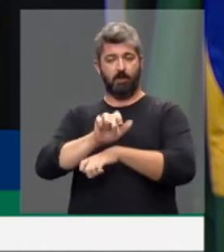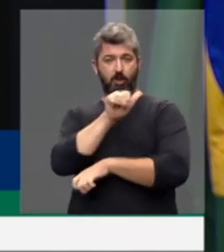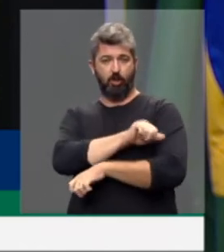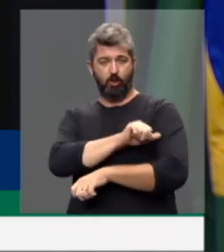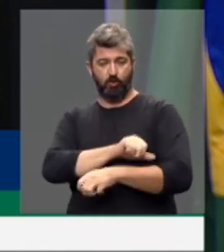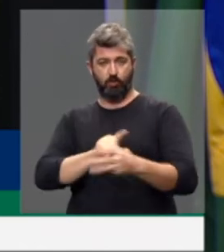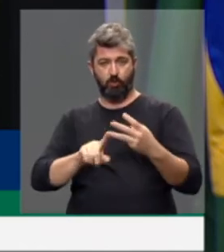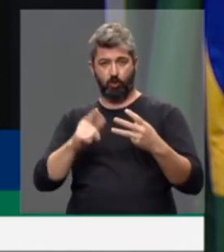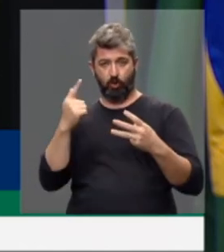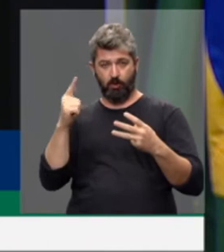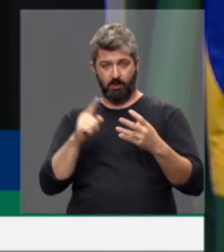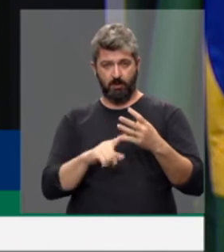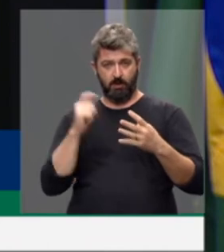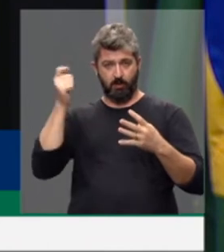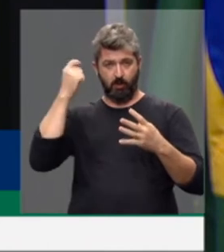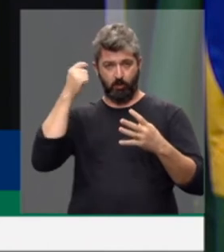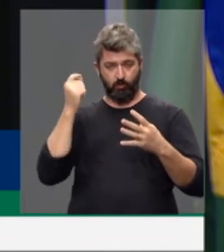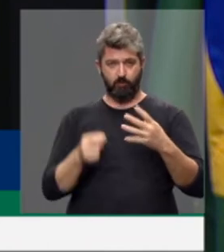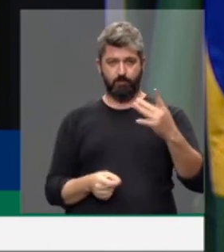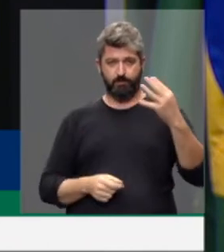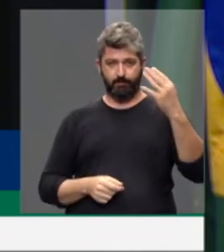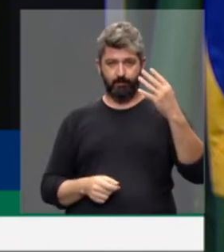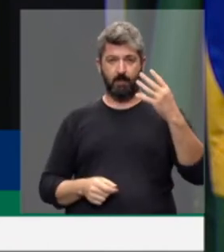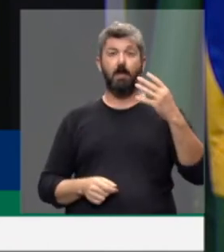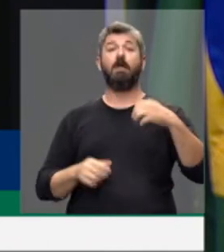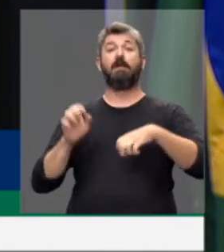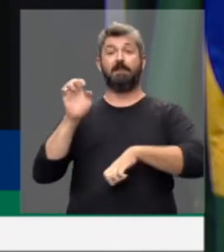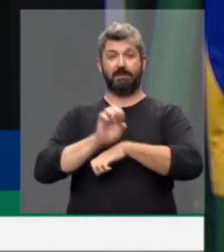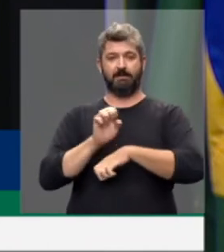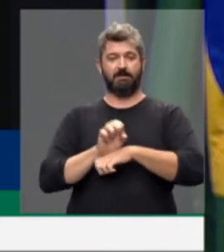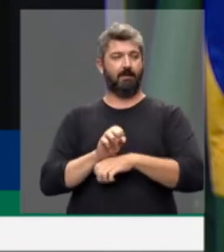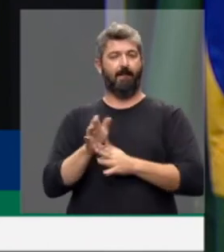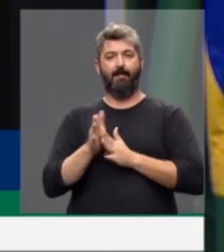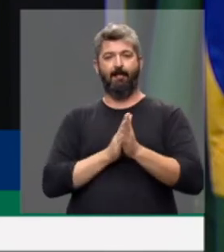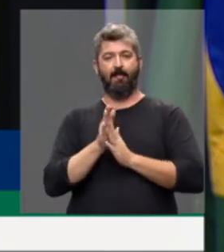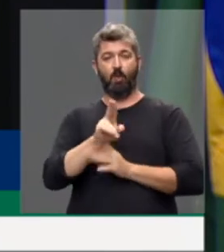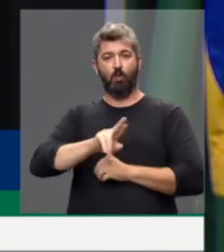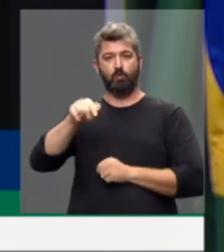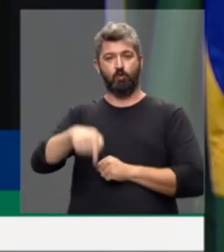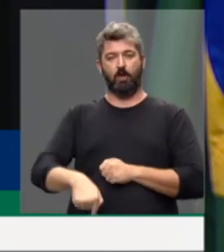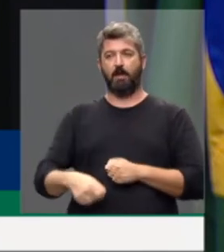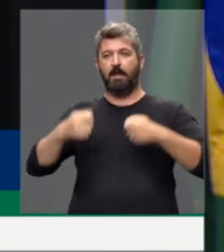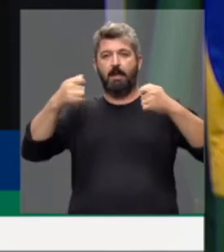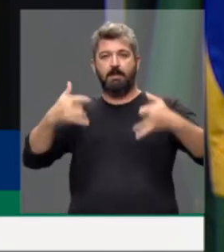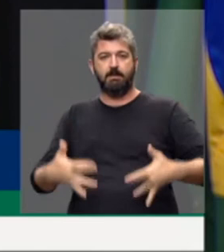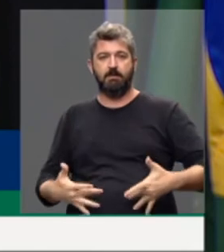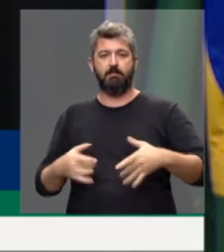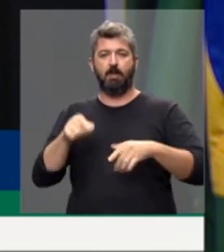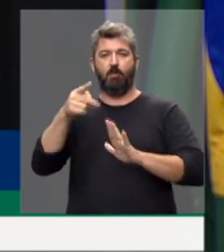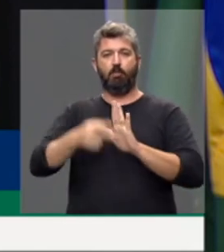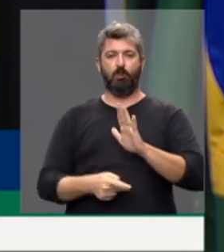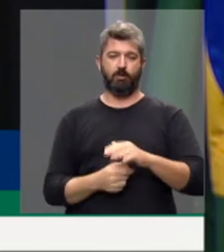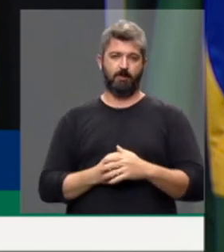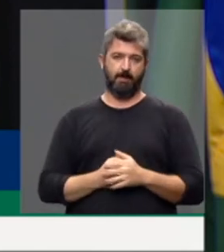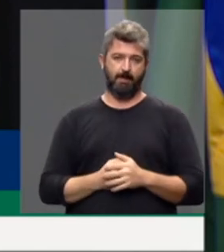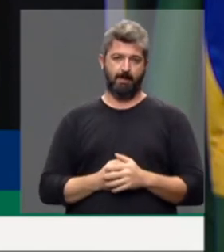FOI O PLP 101 VOTADO NESSA CASA. EU QUERO DIZER PARA A MINHA MINAS GERAIS, RIO DE JANEIRO, GOIÁS, RIO GRANDE DO SUL, QUE FORAM OS ESTADOS